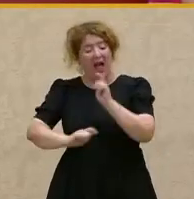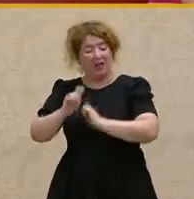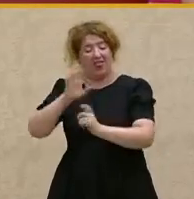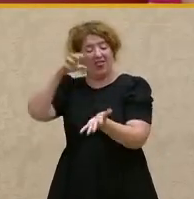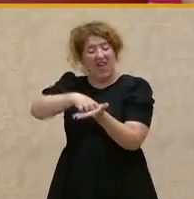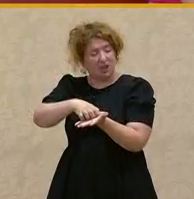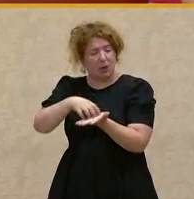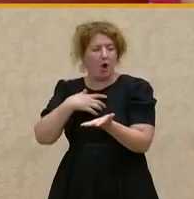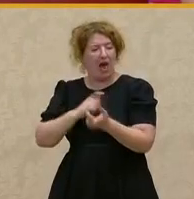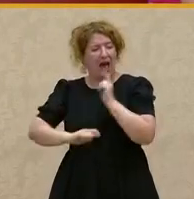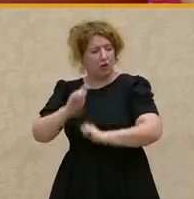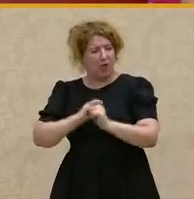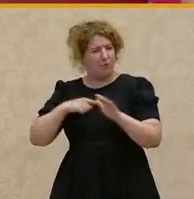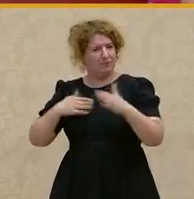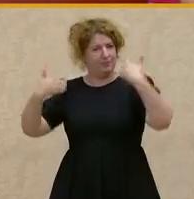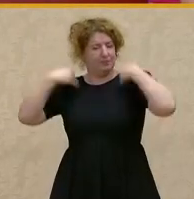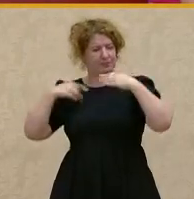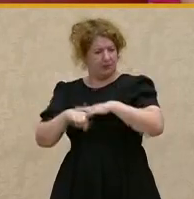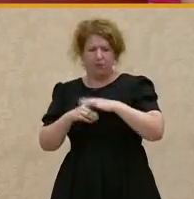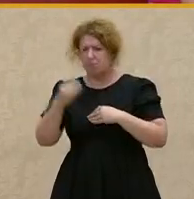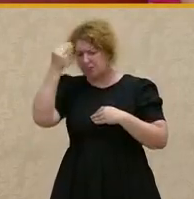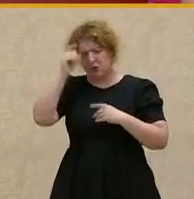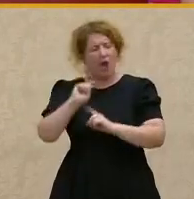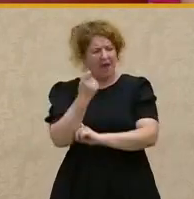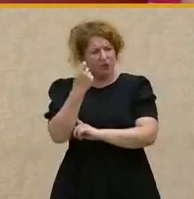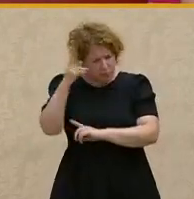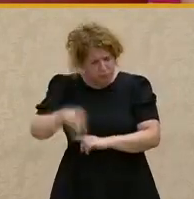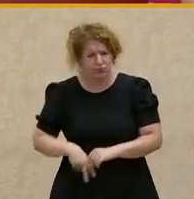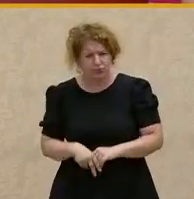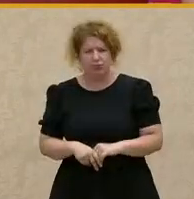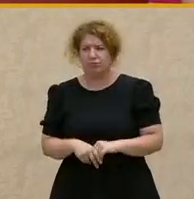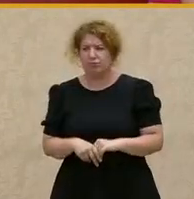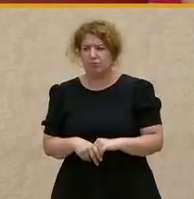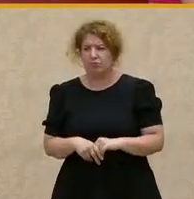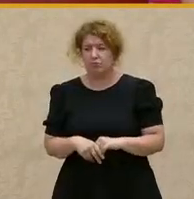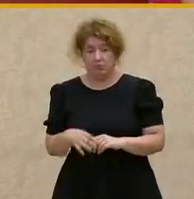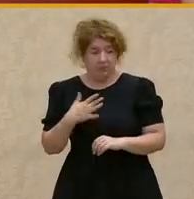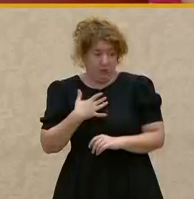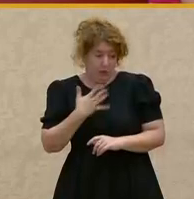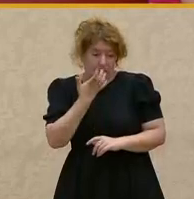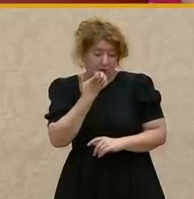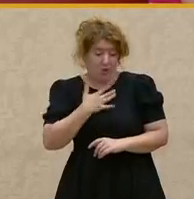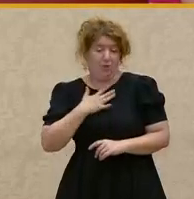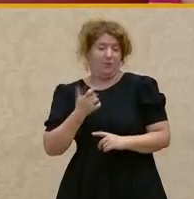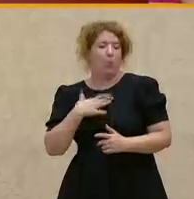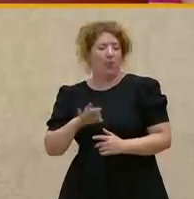de lucro es una fórmula de éxito. Y yo puedo hablar en primera persona porque antes de entrar